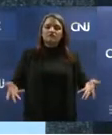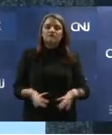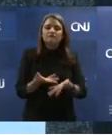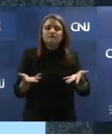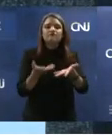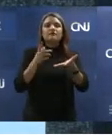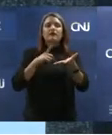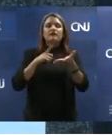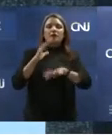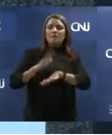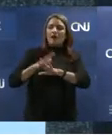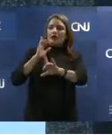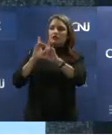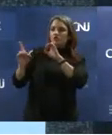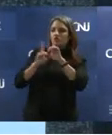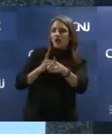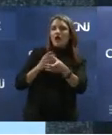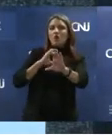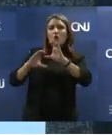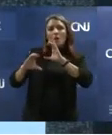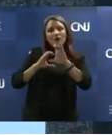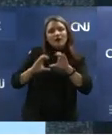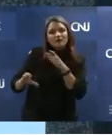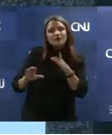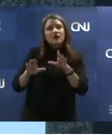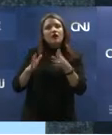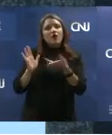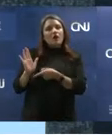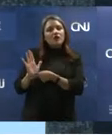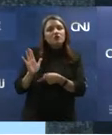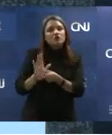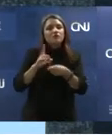para o bem estar familiar e o fortalecimento do matrimônio,